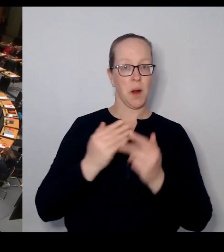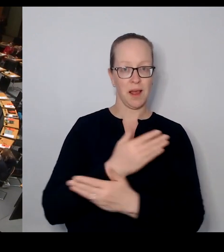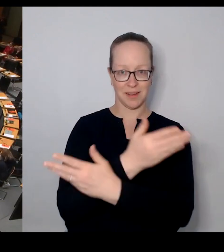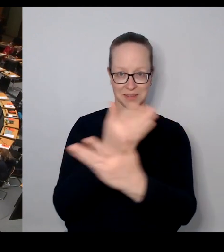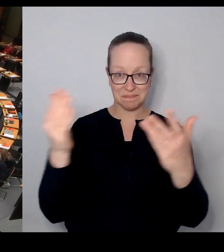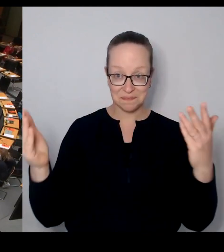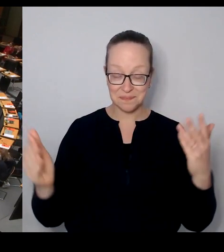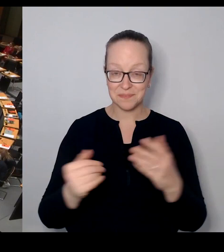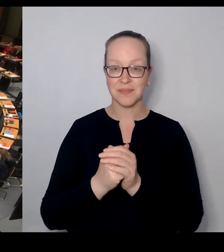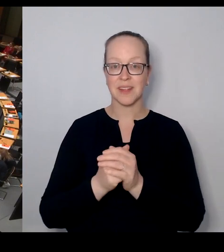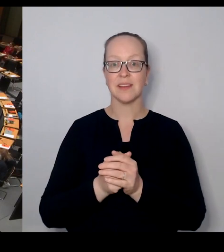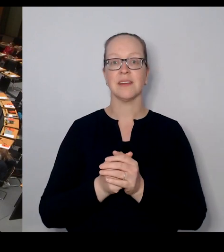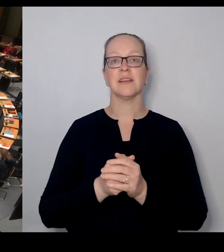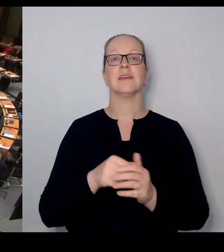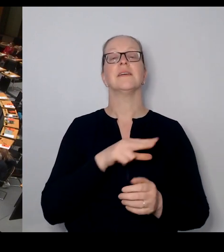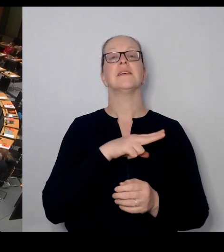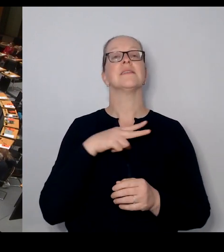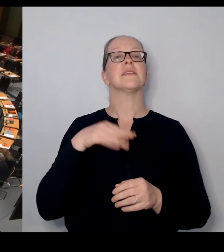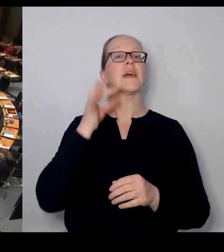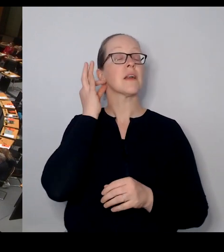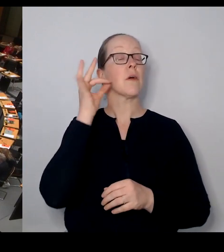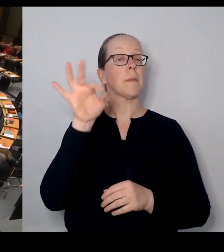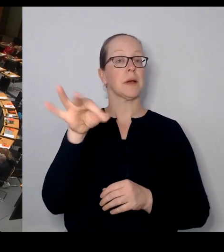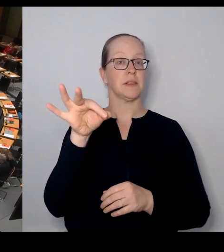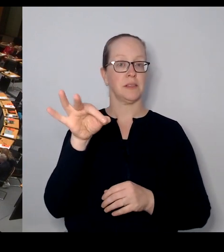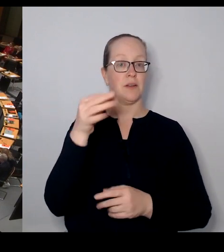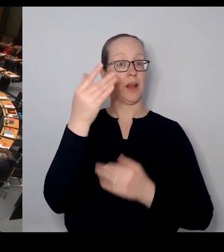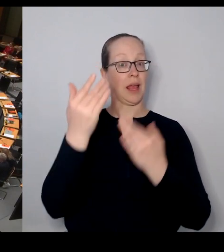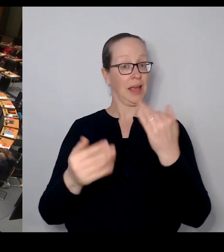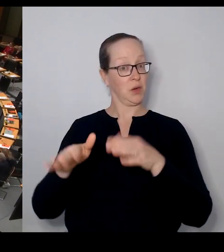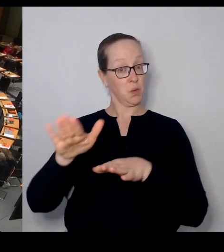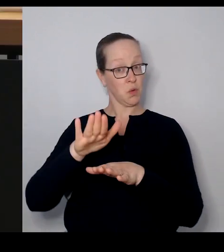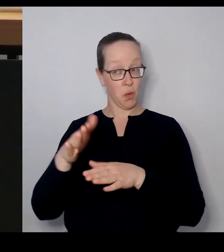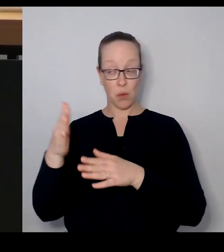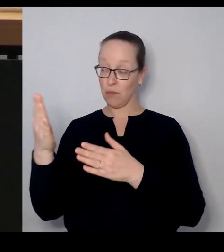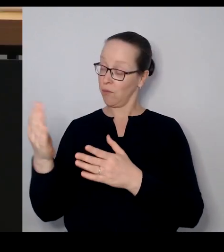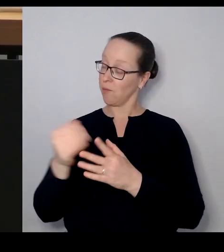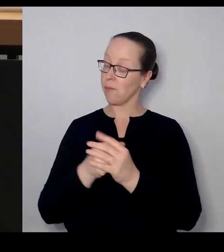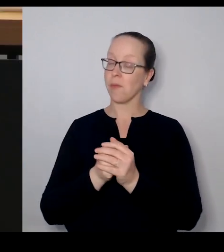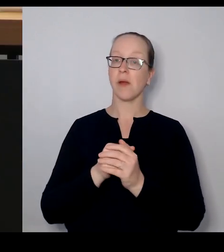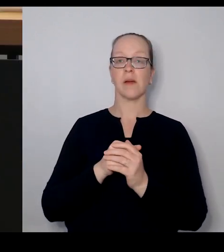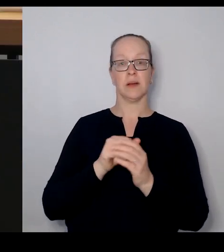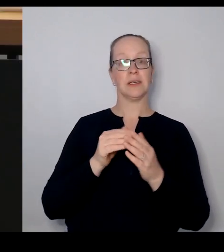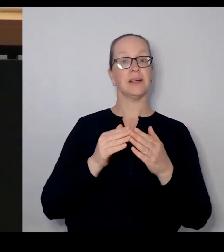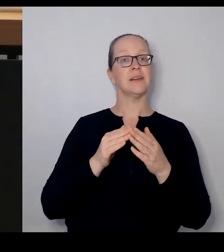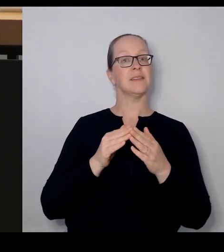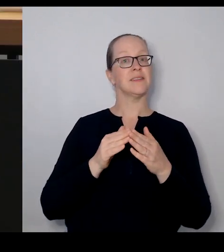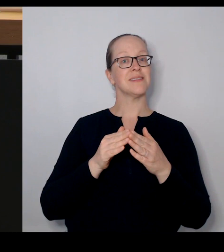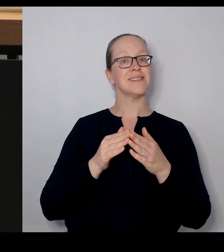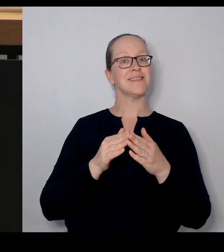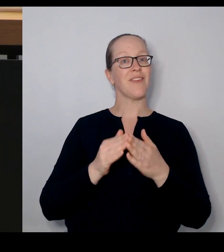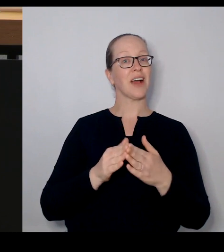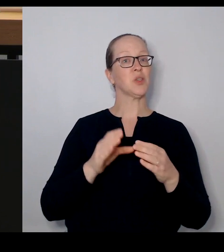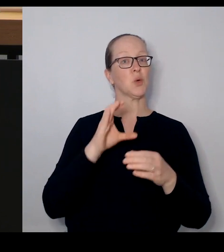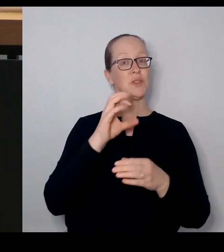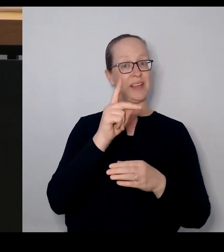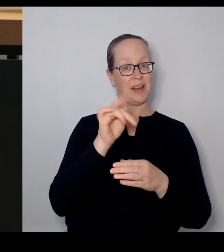mich auch im Namen der CDU Fraktion sehr herzlich dafür bedanken, bei Ihnen, beim Direktorium und allen Mitarbeiterinnen und Mitarbeitern des